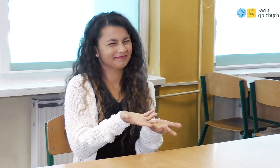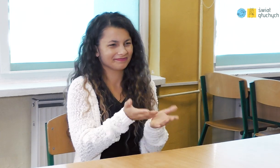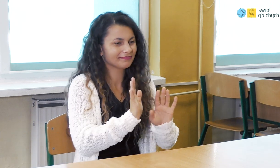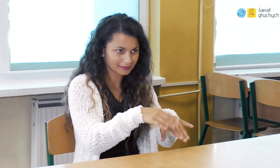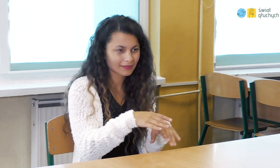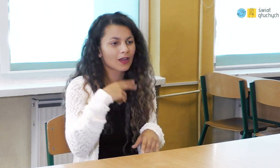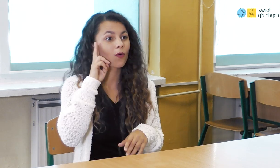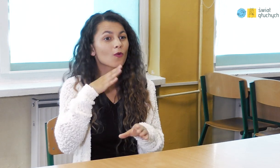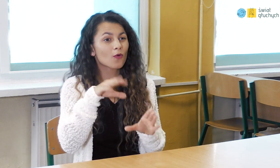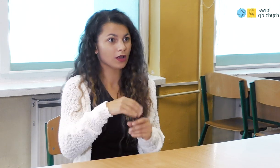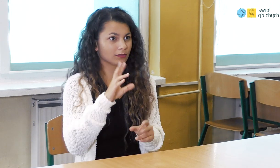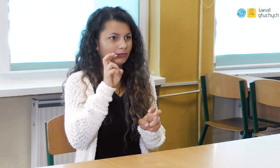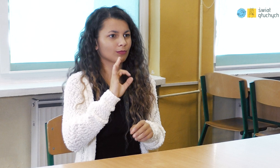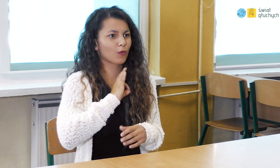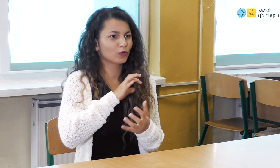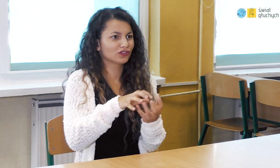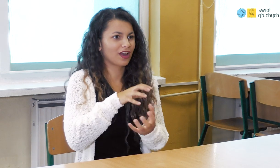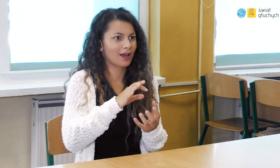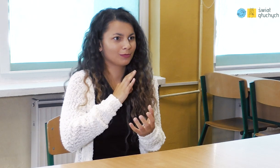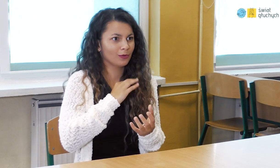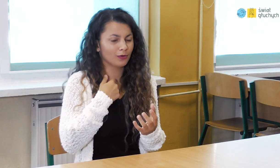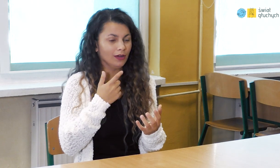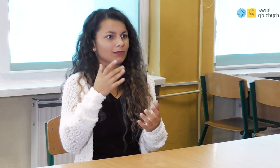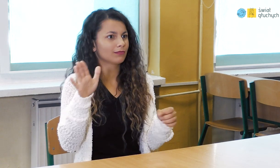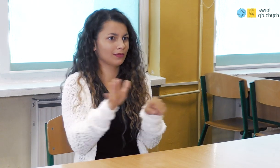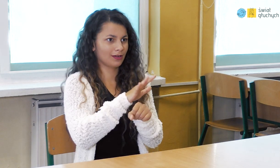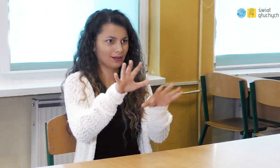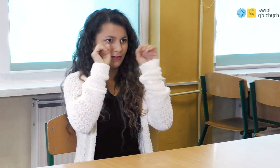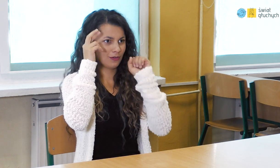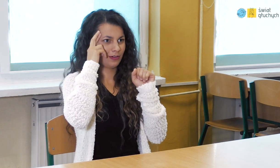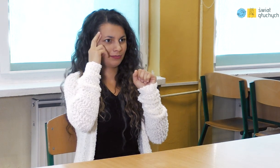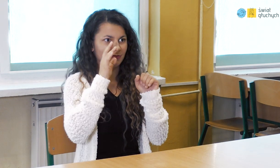Jak poszłam do szkoły dla głuchych, poczułam że to jest mój świat. Wszystko w pełni rozumiałam.